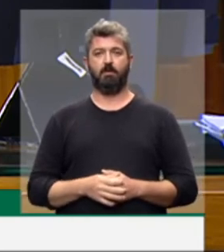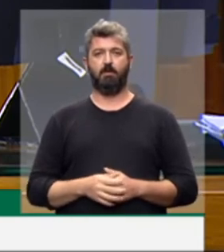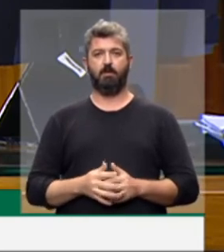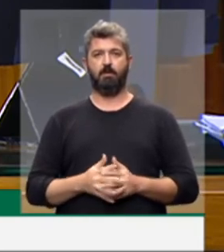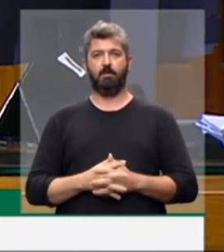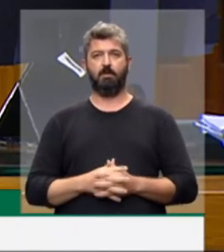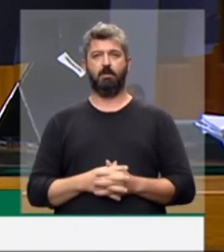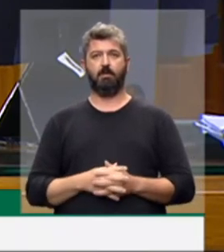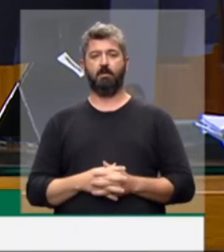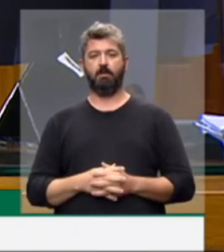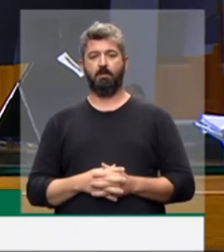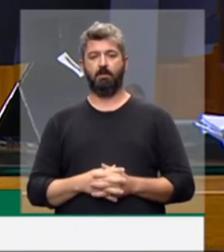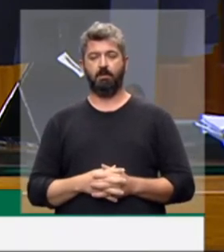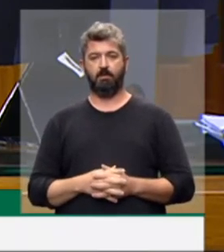[DEPUTADO]: PT É NÃO, SENHOR PRESIDENTE.